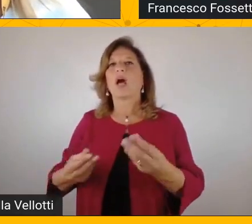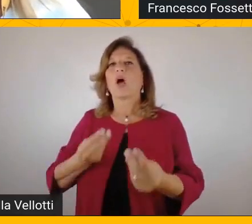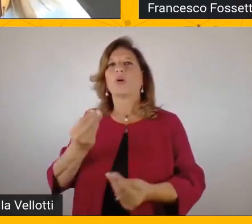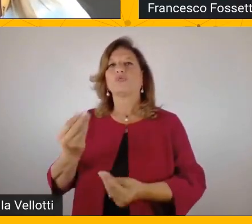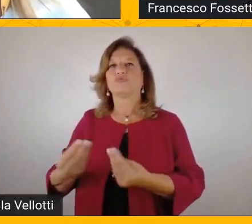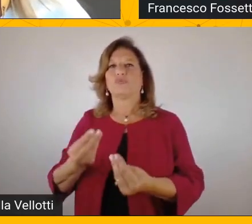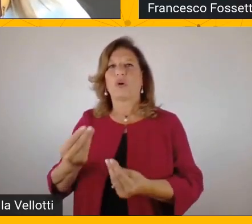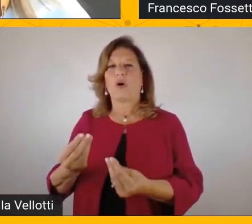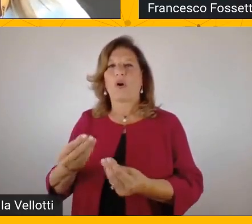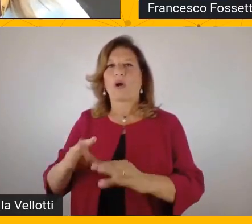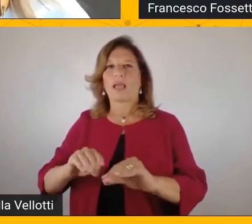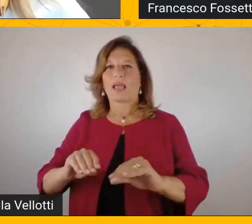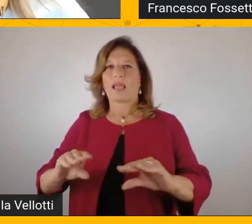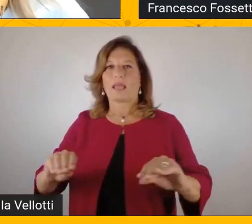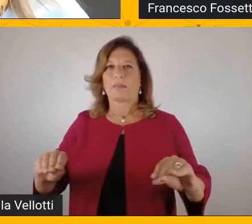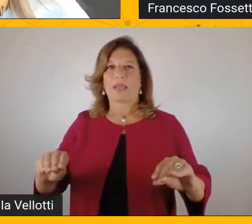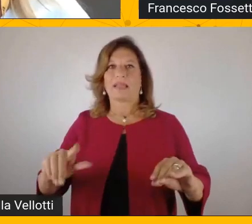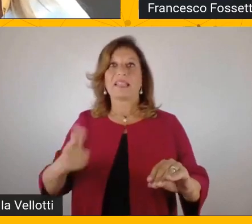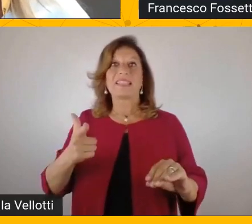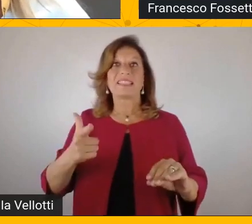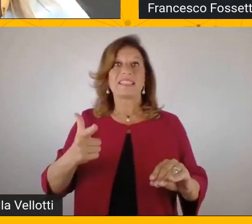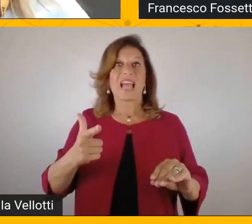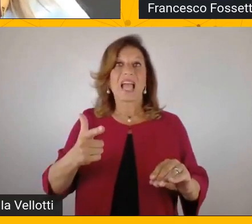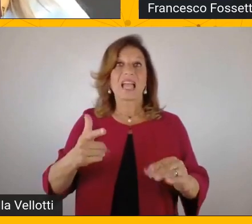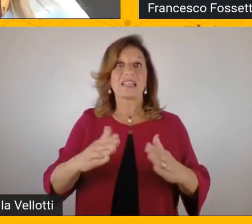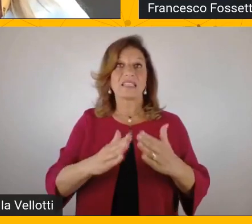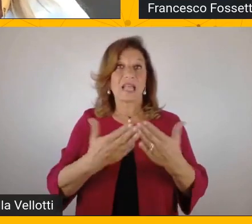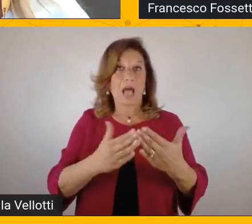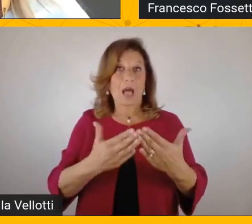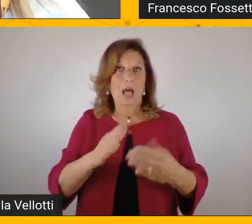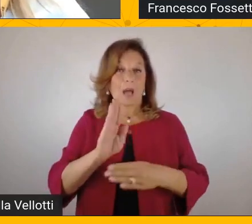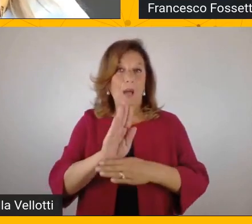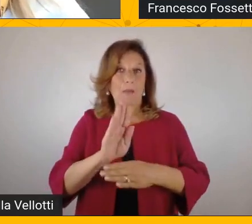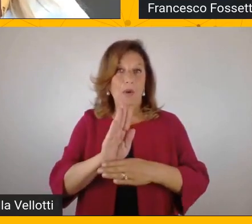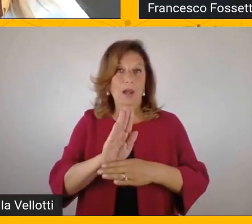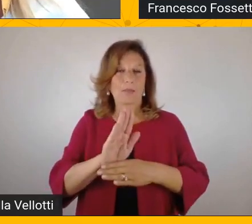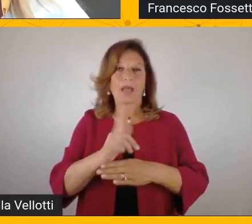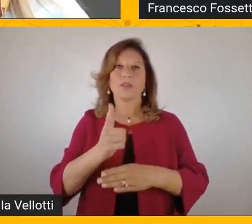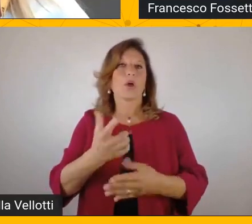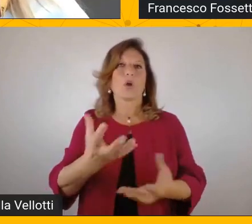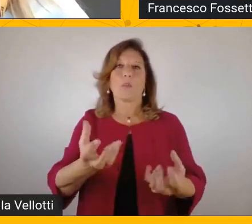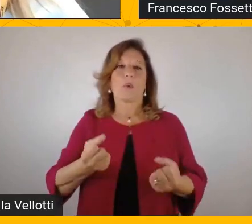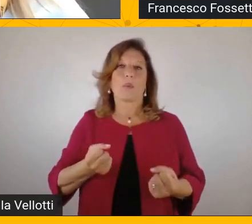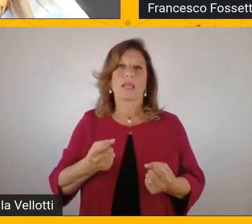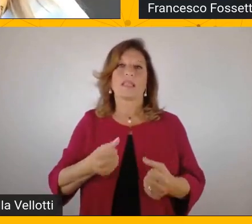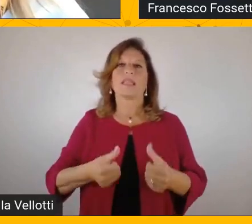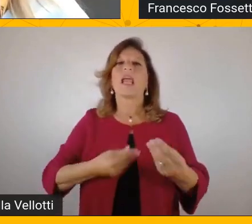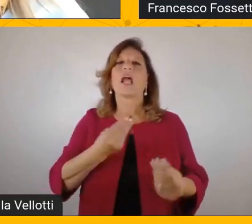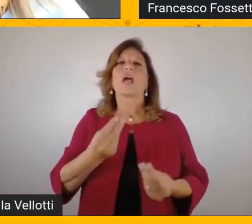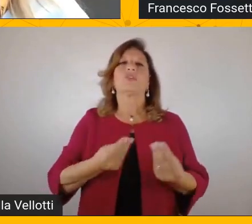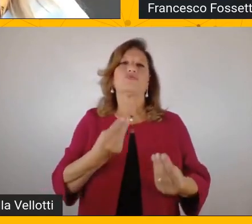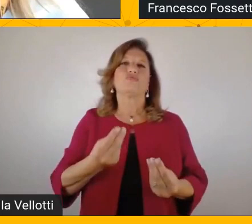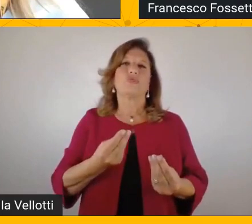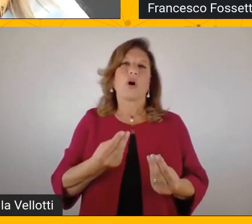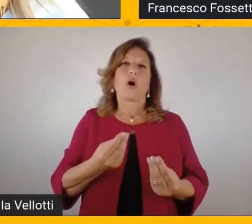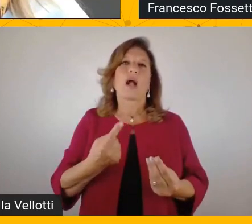Butterpass senza il batterpass non li potrebbe ottenere. Quindi giocherebbe per il gusto